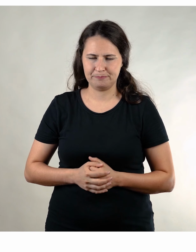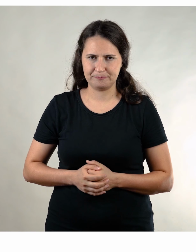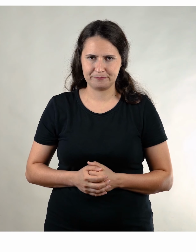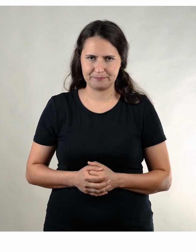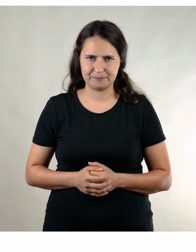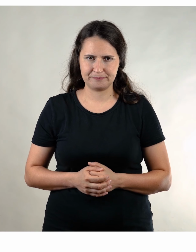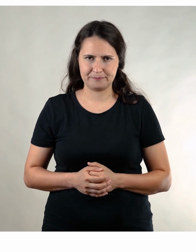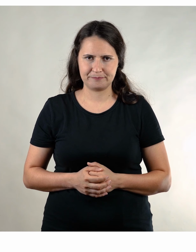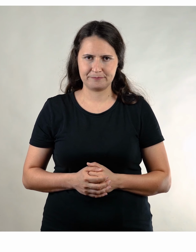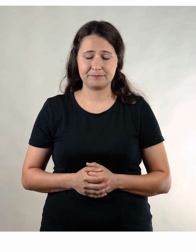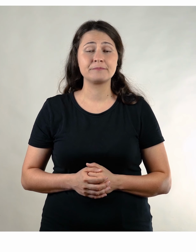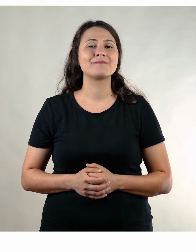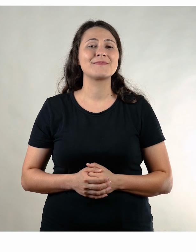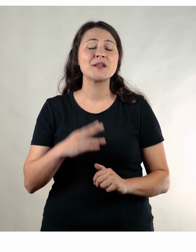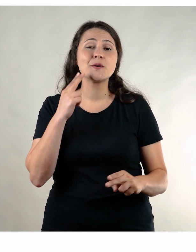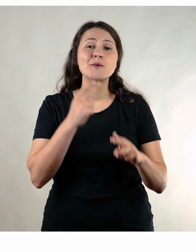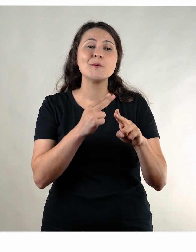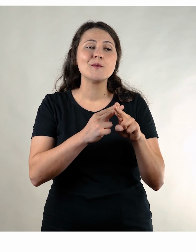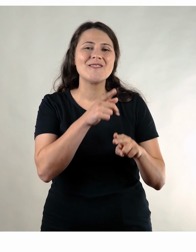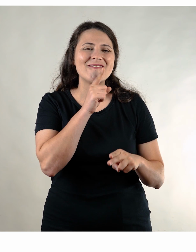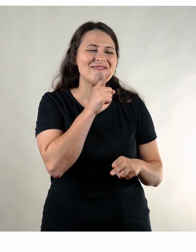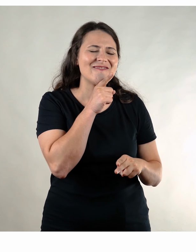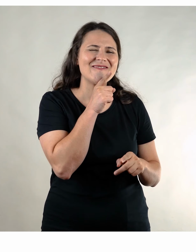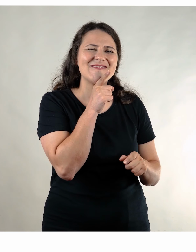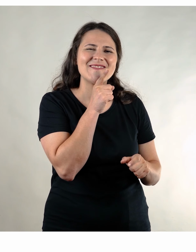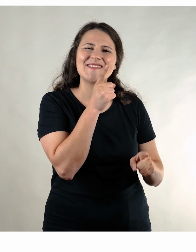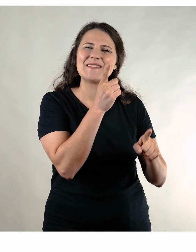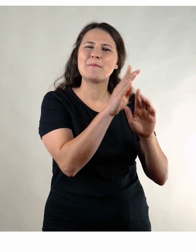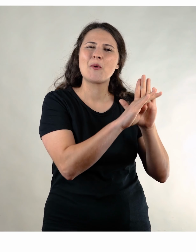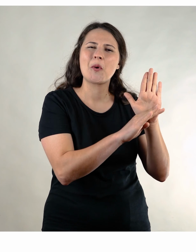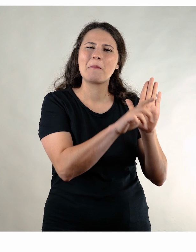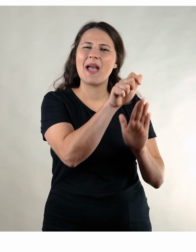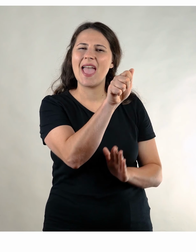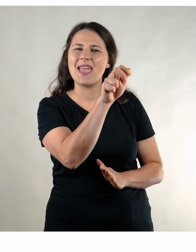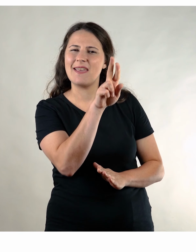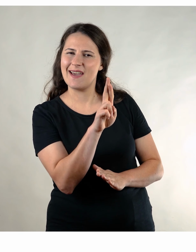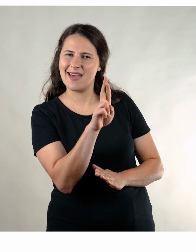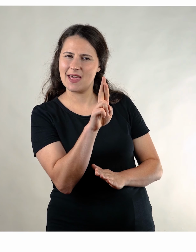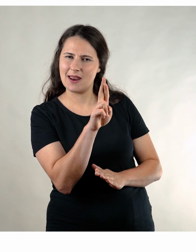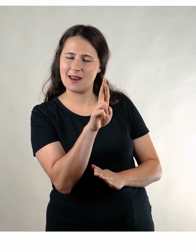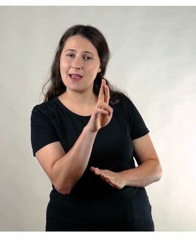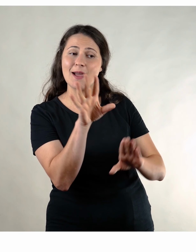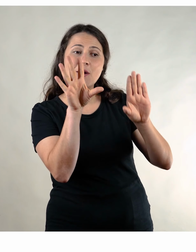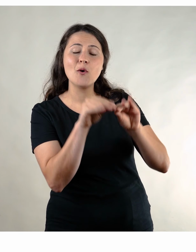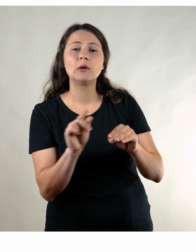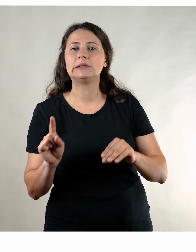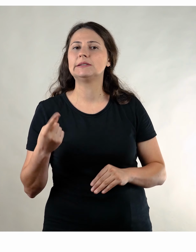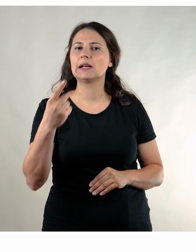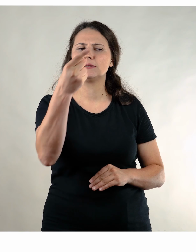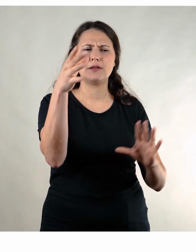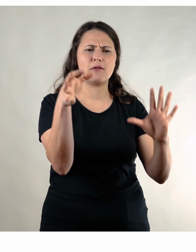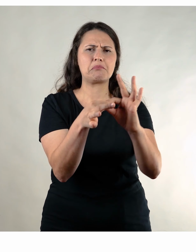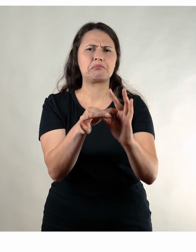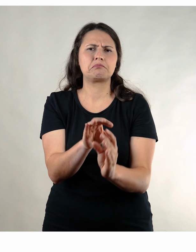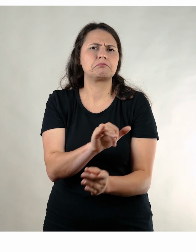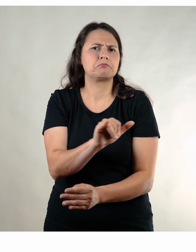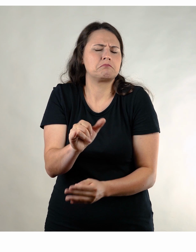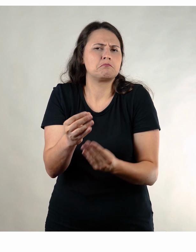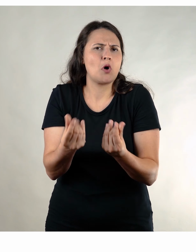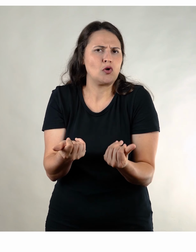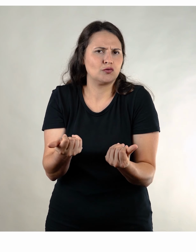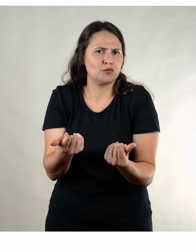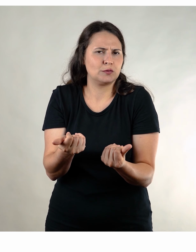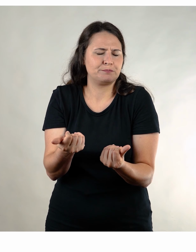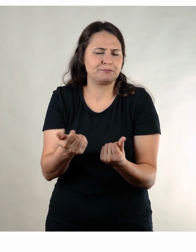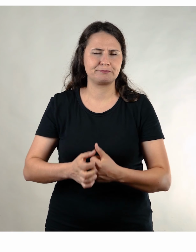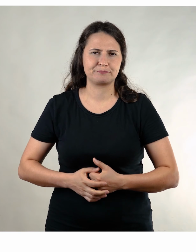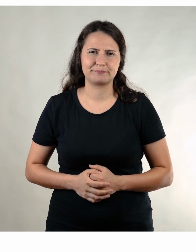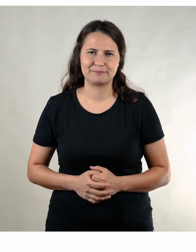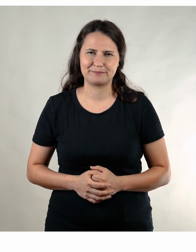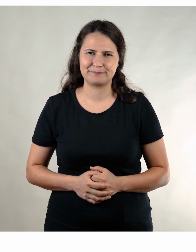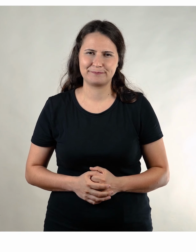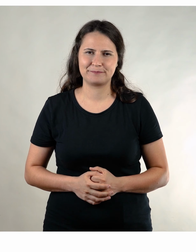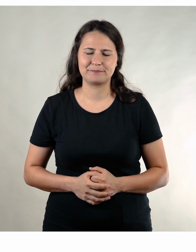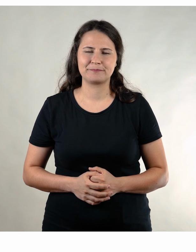Σημασία της επαυξημένης πραγματικότητας στην ταξιδιωτική βιομηχανία